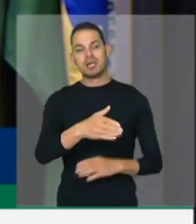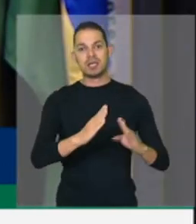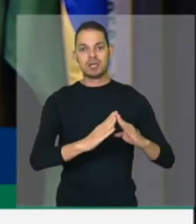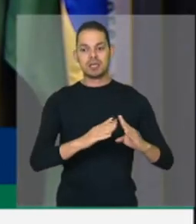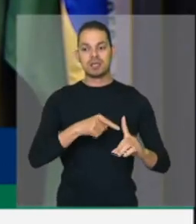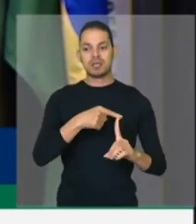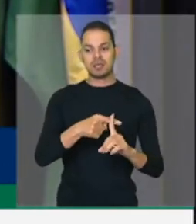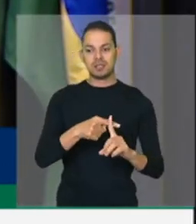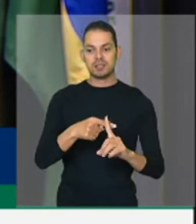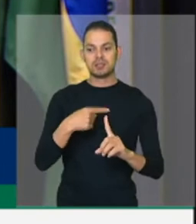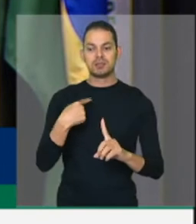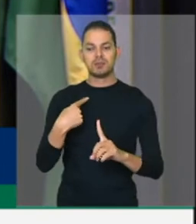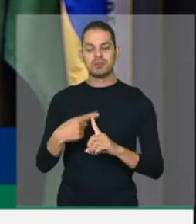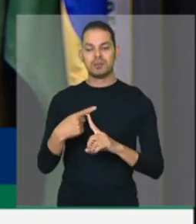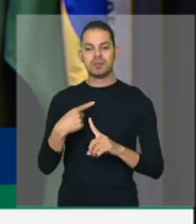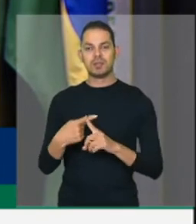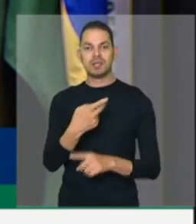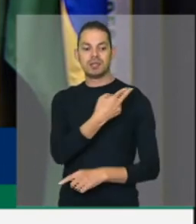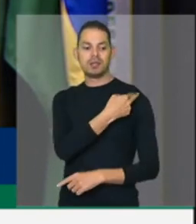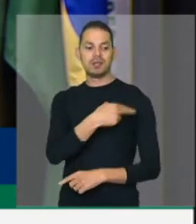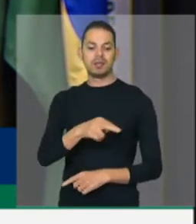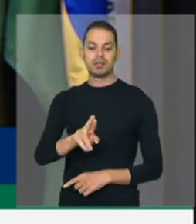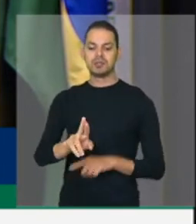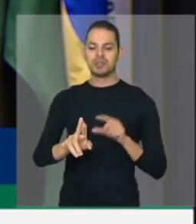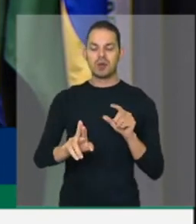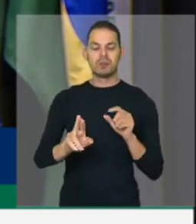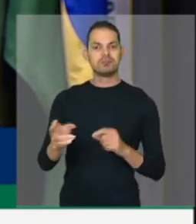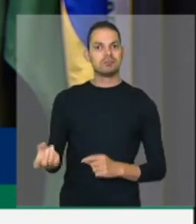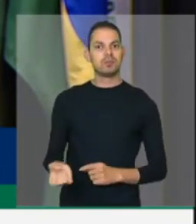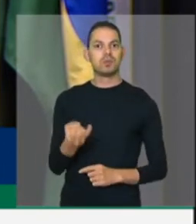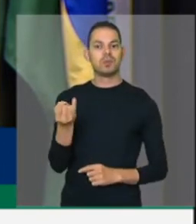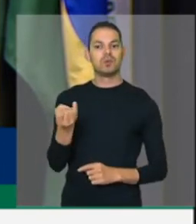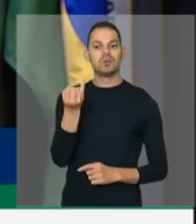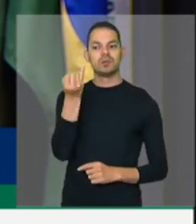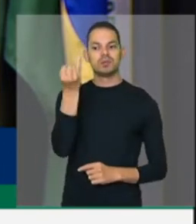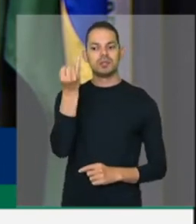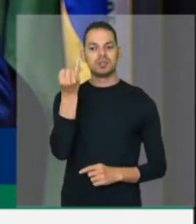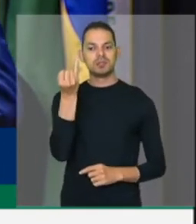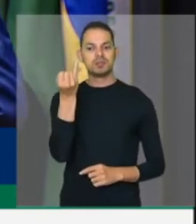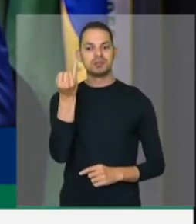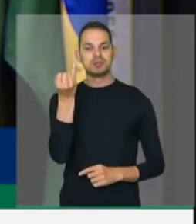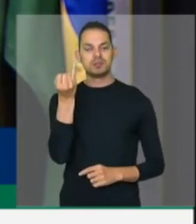QUE PRECISAM IR É IGREJA, ESTAR NA IGREJA A RELIGIÃO É ALGO ESSENCIAL, DIGO ESSENCIAL É ALGO IMPORTANTE NA VIDA DAS